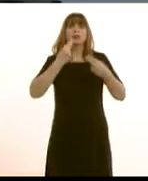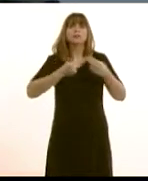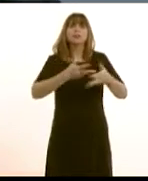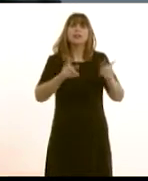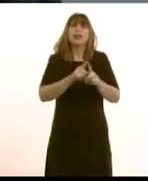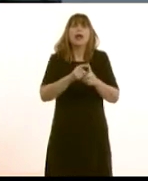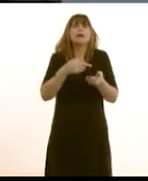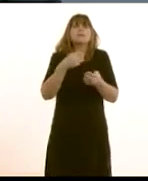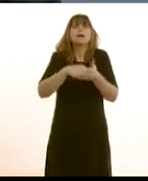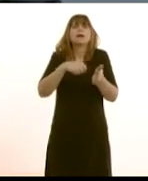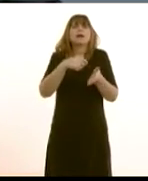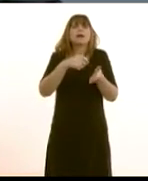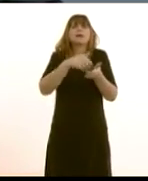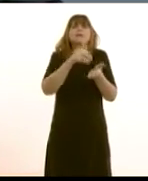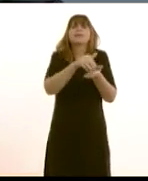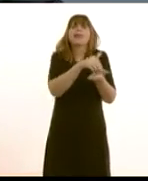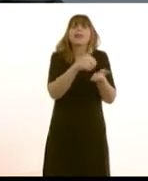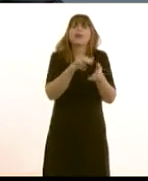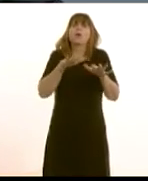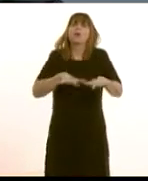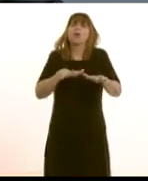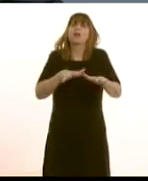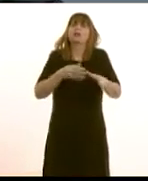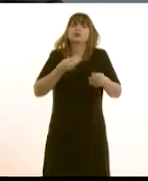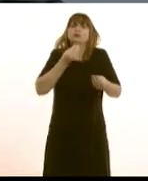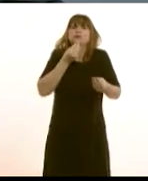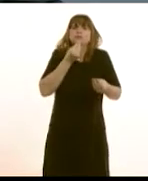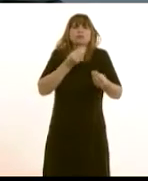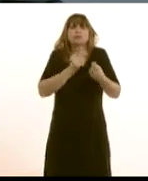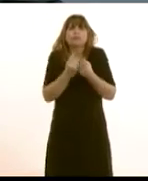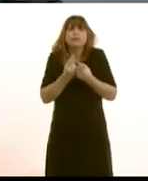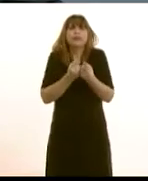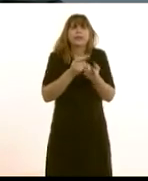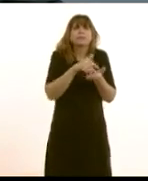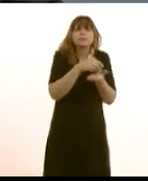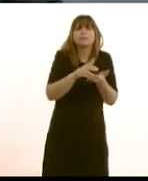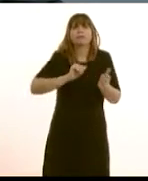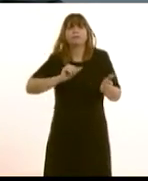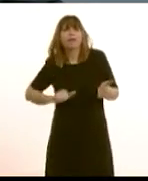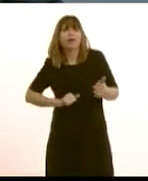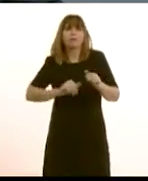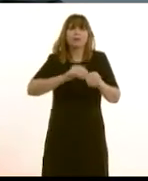a ffermio yn ei wneud i economi Cymru. O ystyried pwysigrwydd y diwydiant amaethyddol i sir